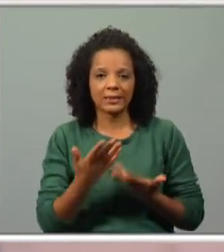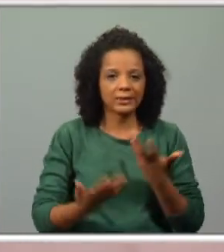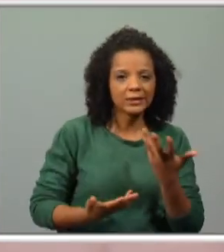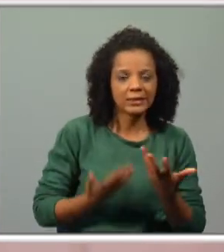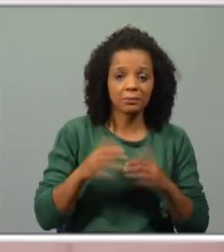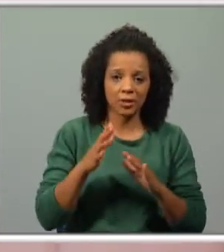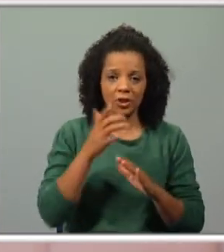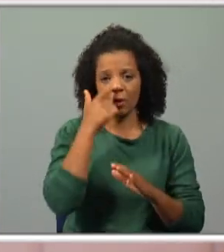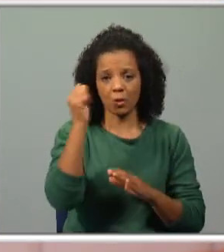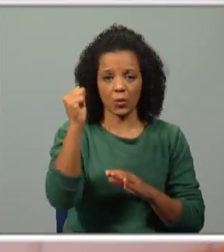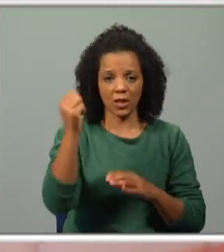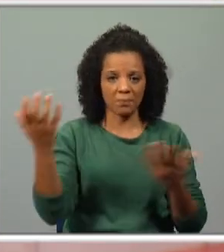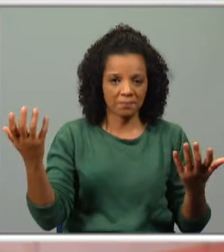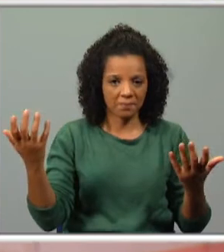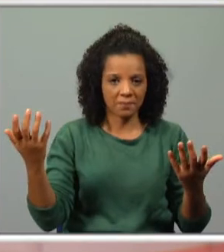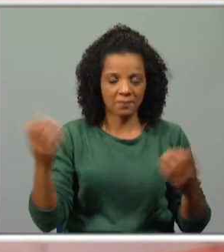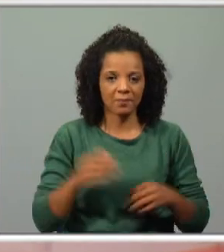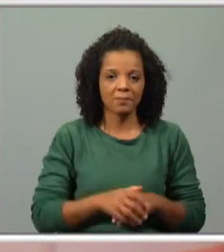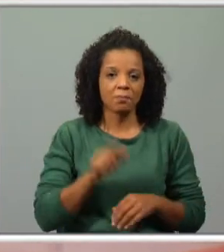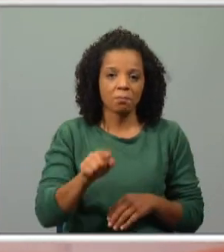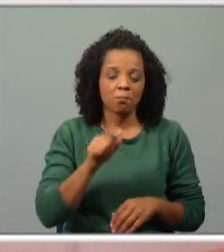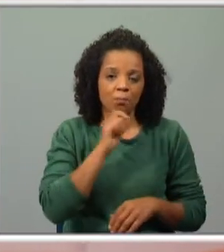dela uma heroína tu podes dizer que ela não tinha direito 她是女主角你可以說她沒有權利